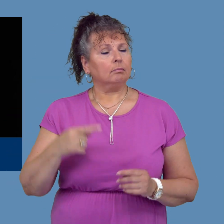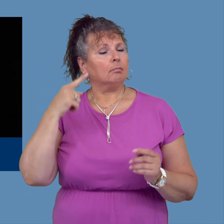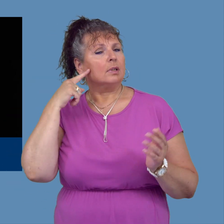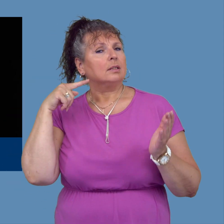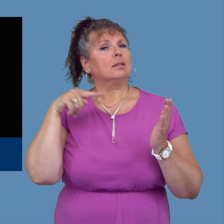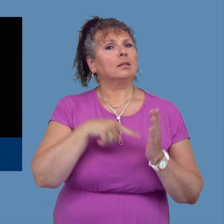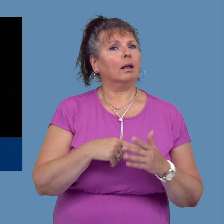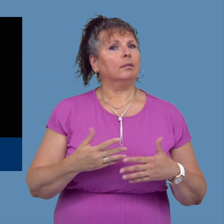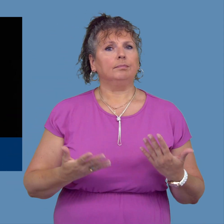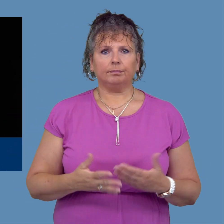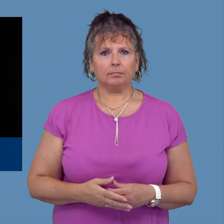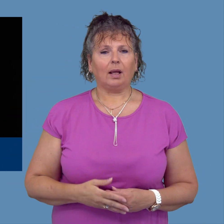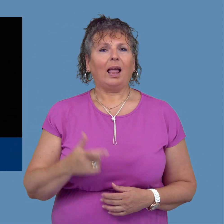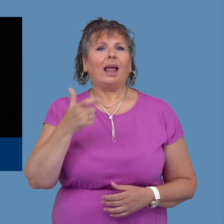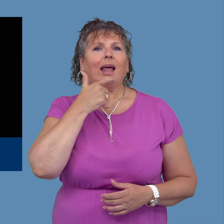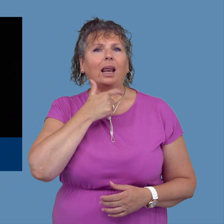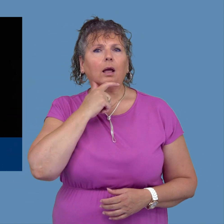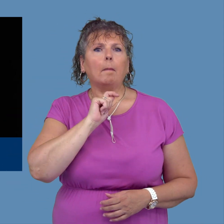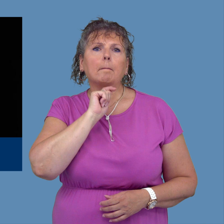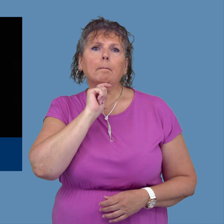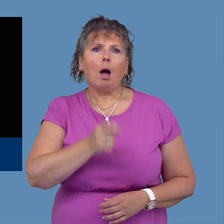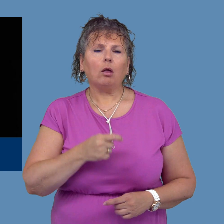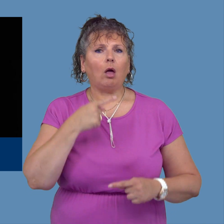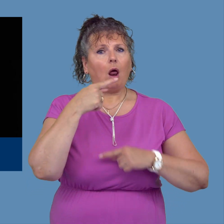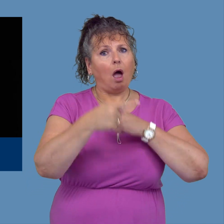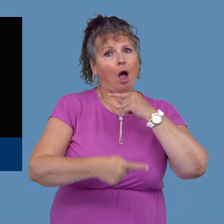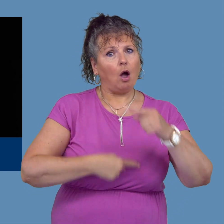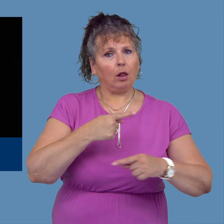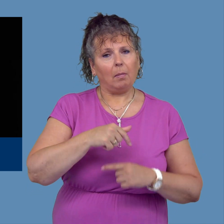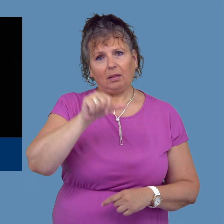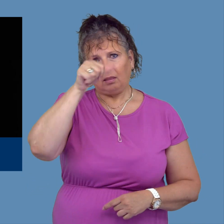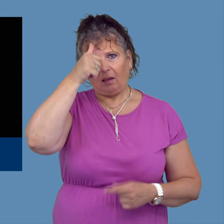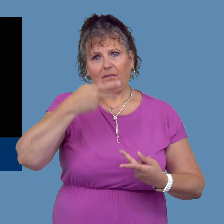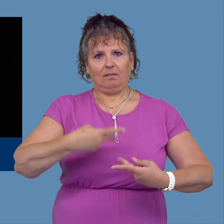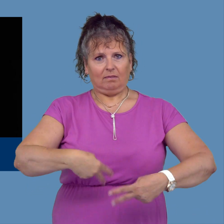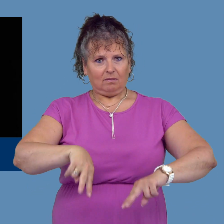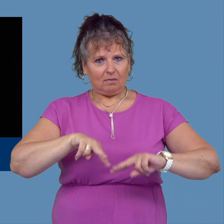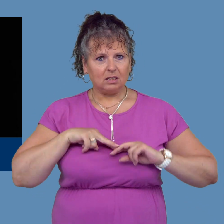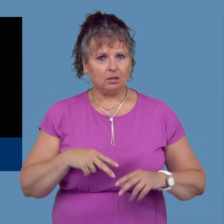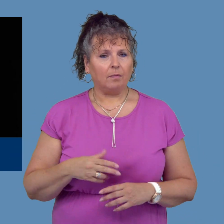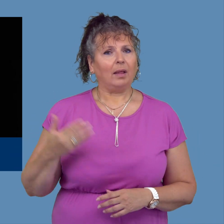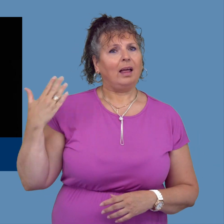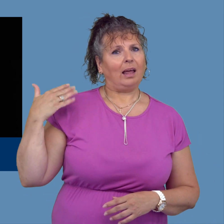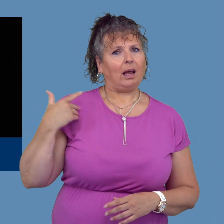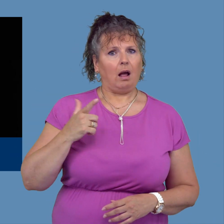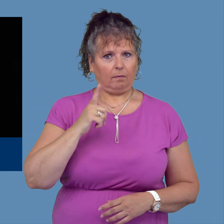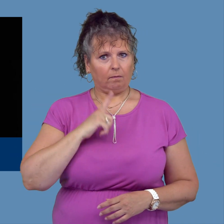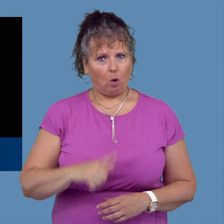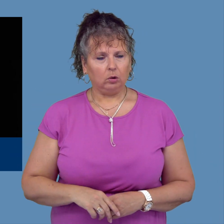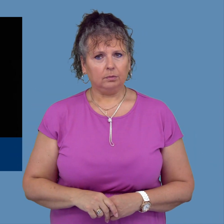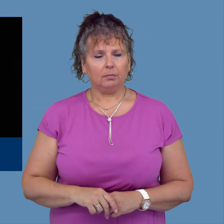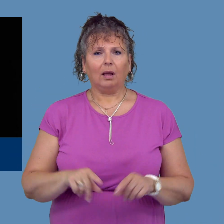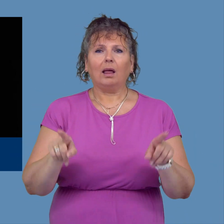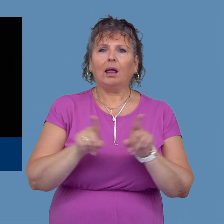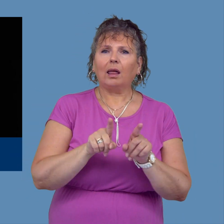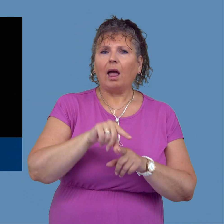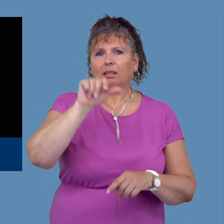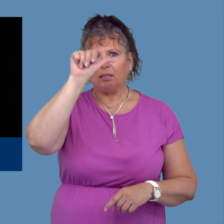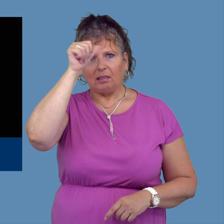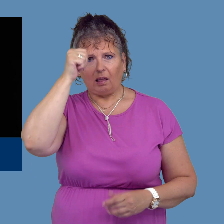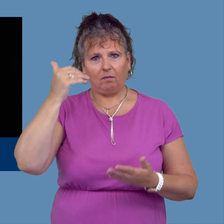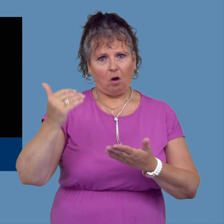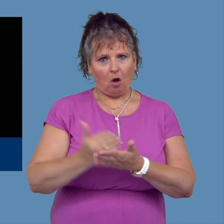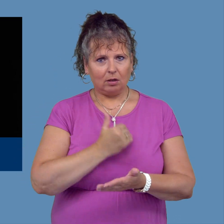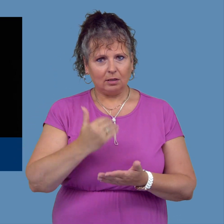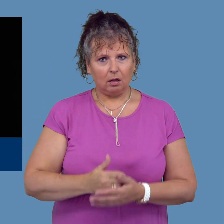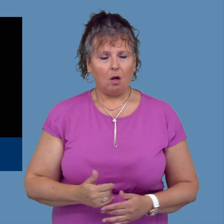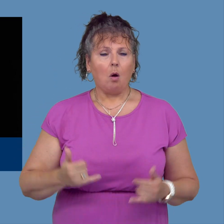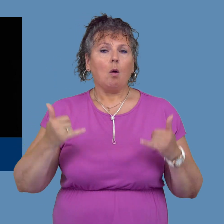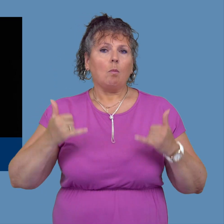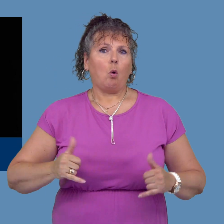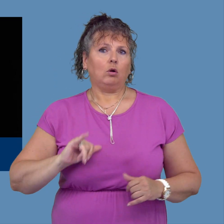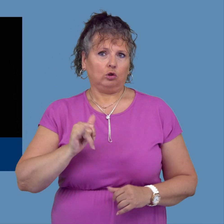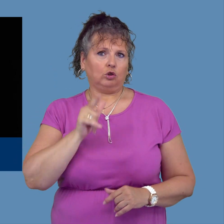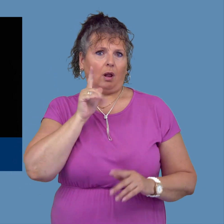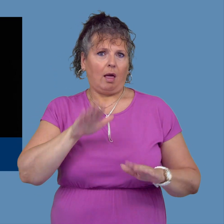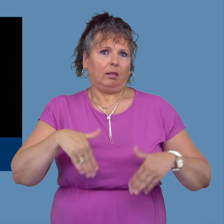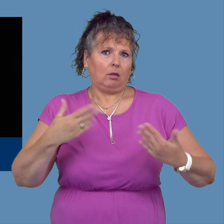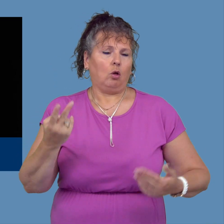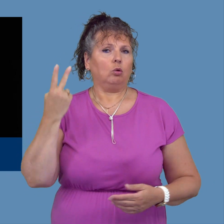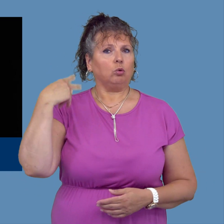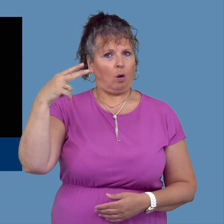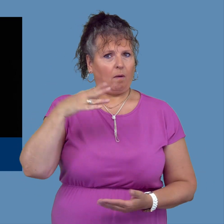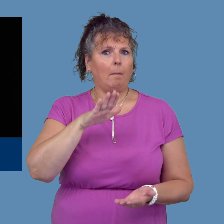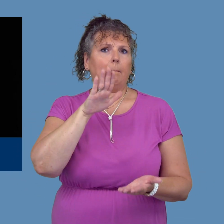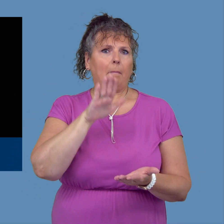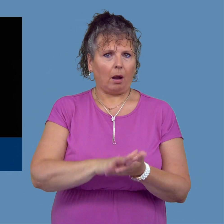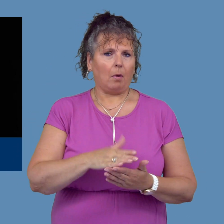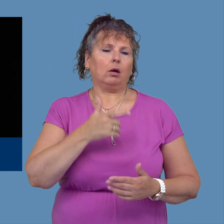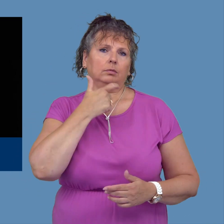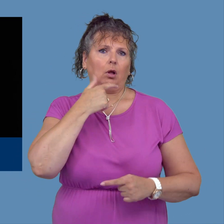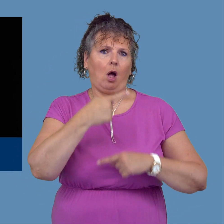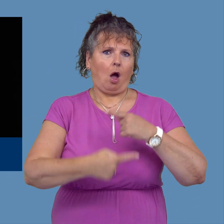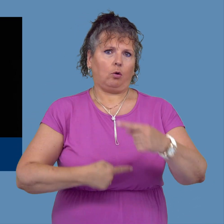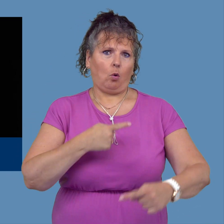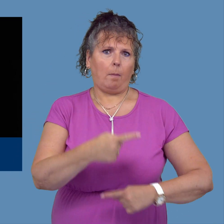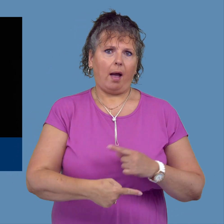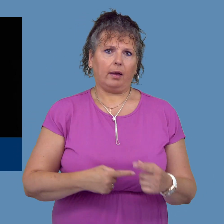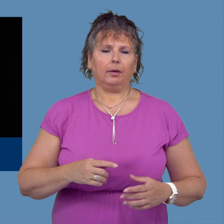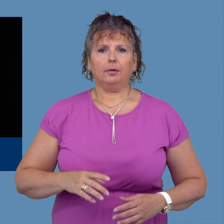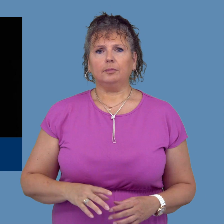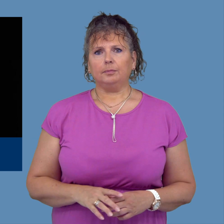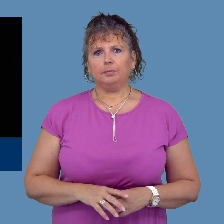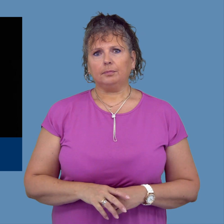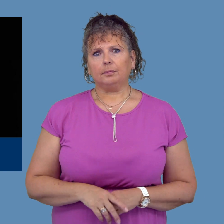A cél, hogy tovább éljenek az ezeréves magyar államiság hagyományai